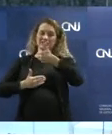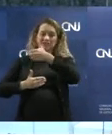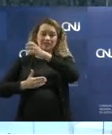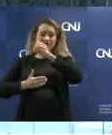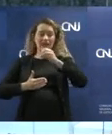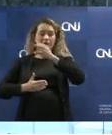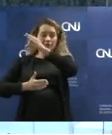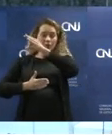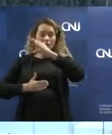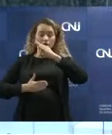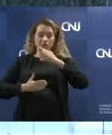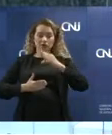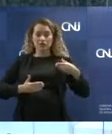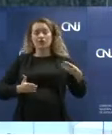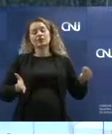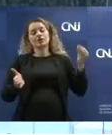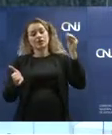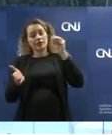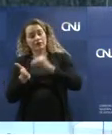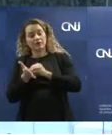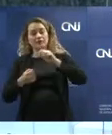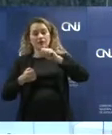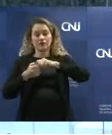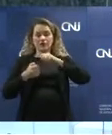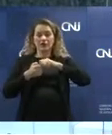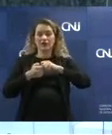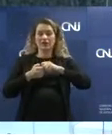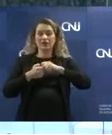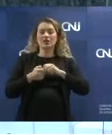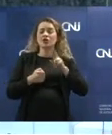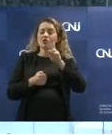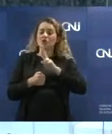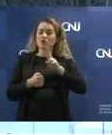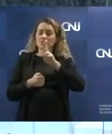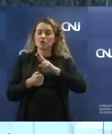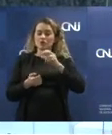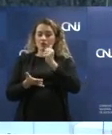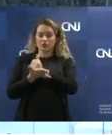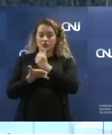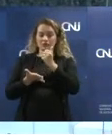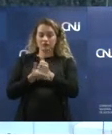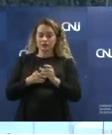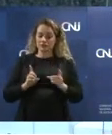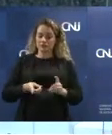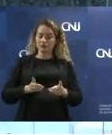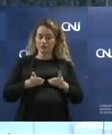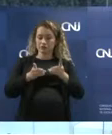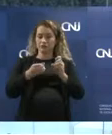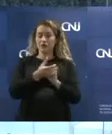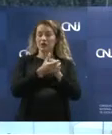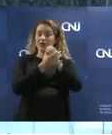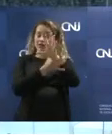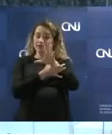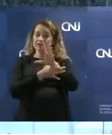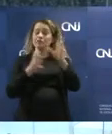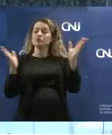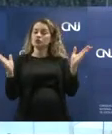poderão ser realizados de forma eletrônica no Brasil. Lançamos oficialmente hoje aqui neste plenário,